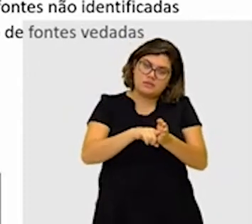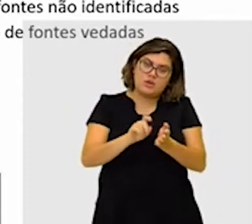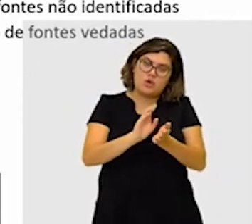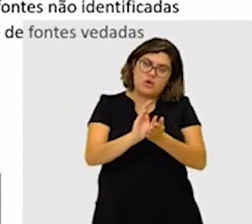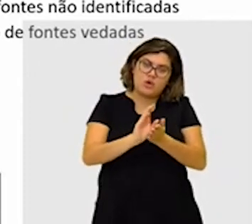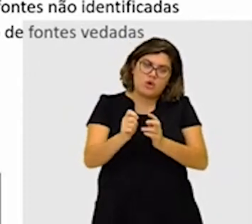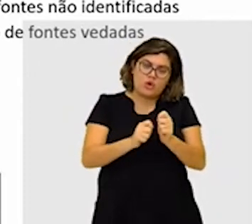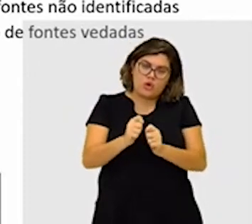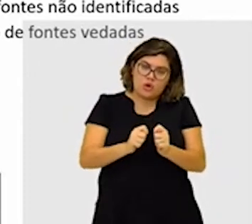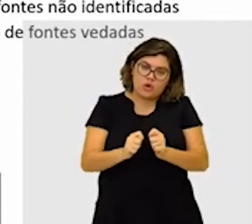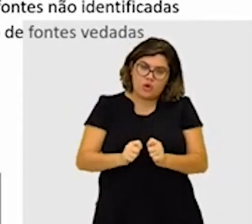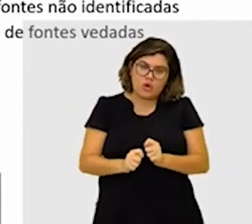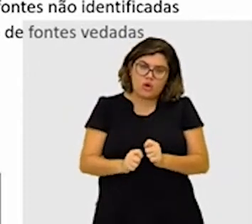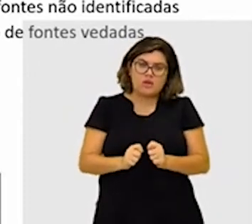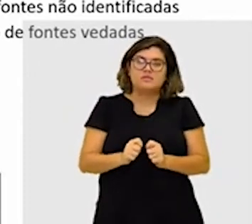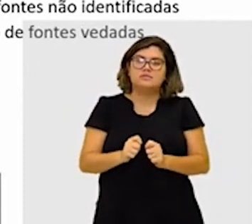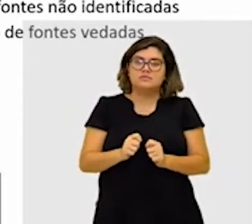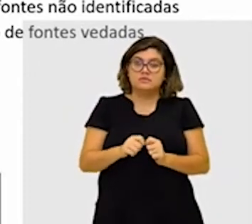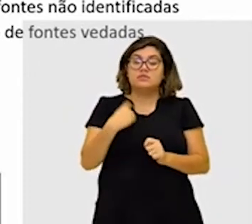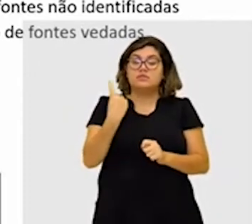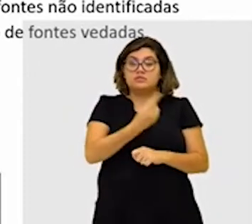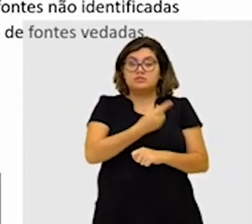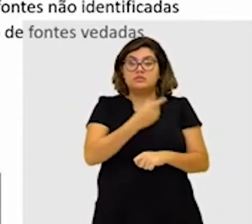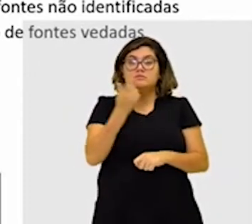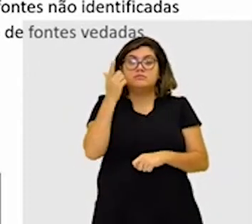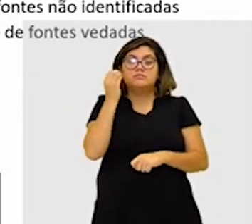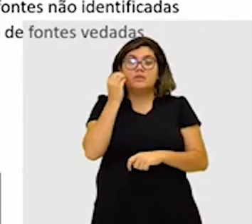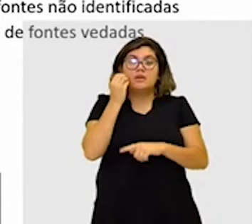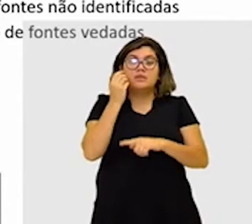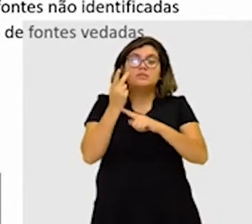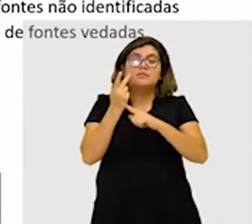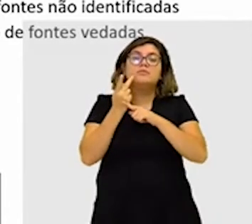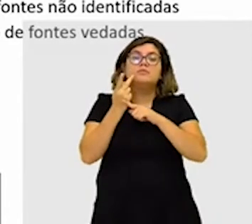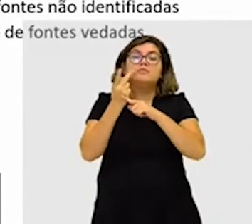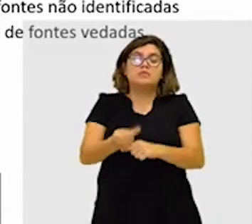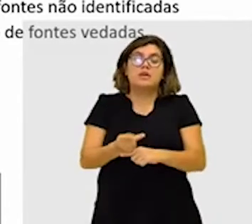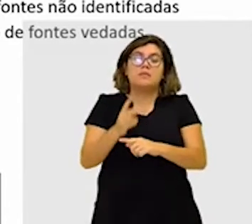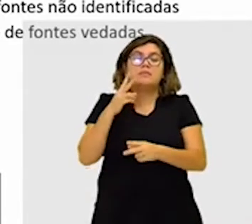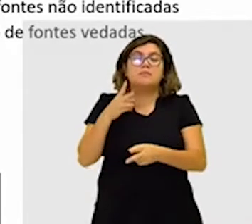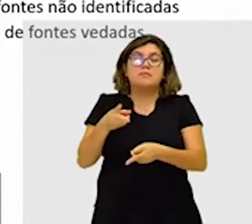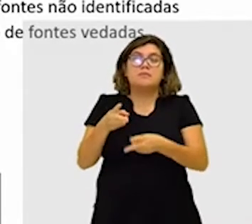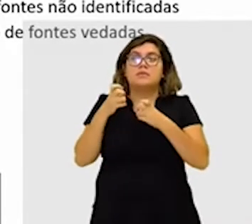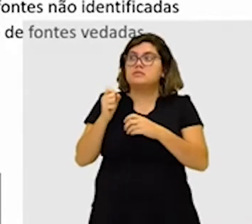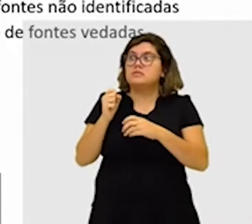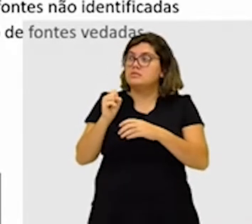de fundos públicos e de nós estamos buscando é verificar se estes fungos estão corretamente